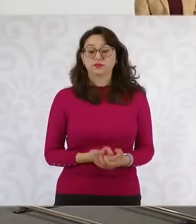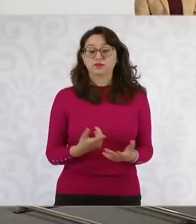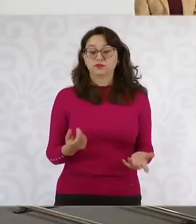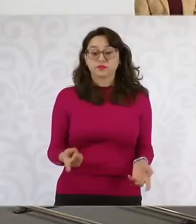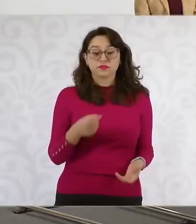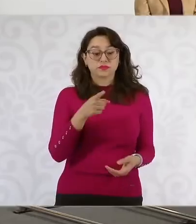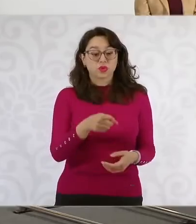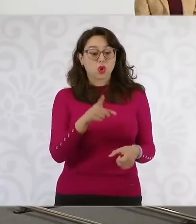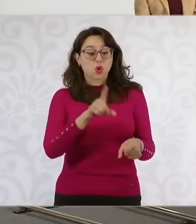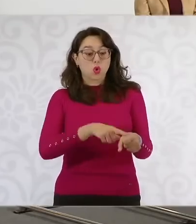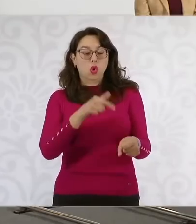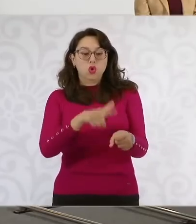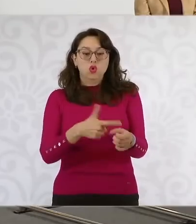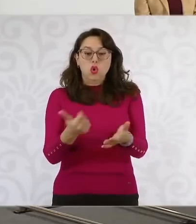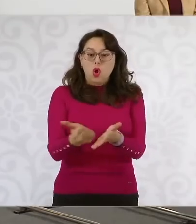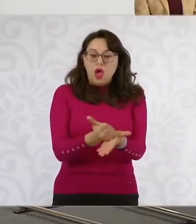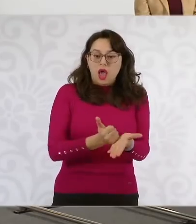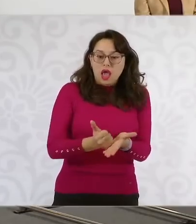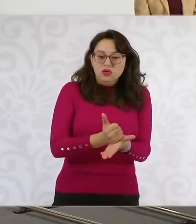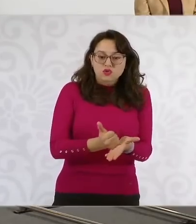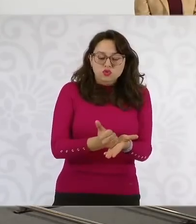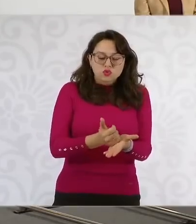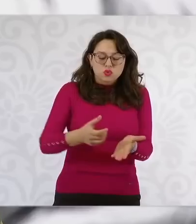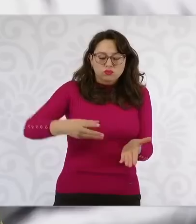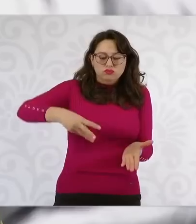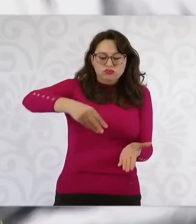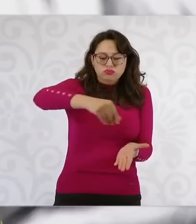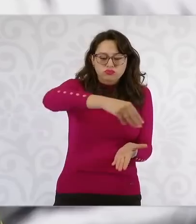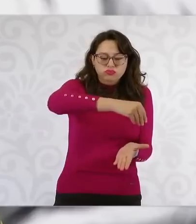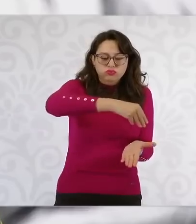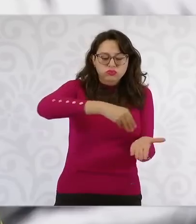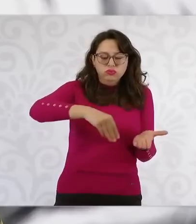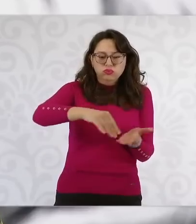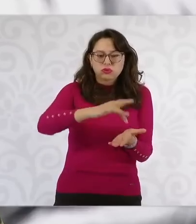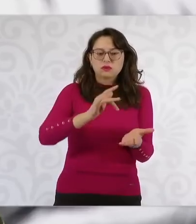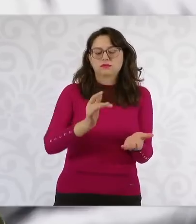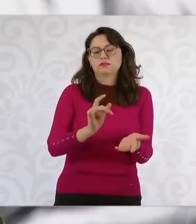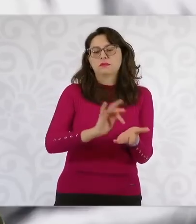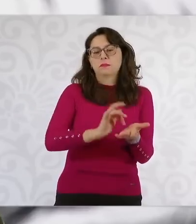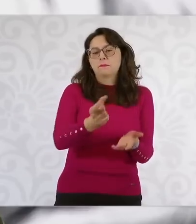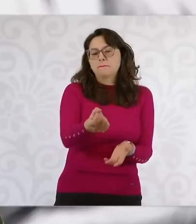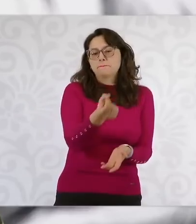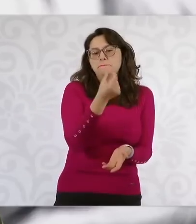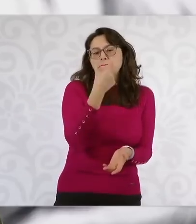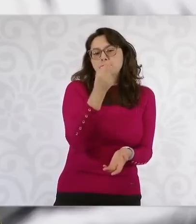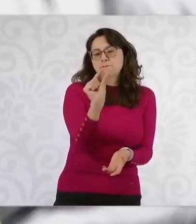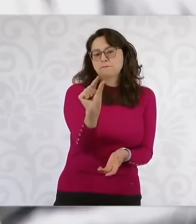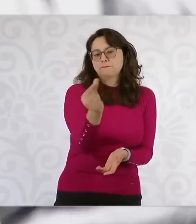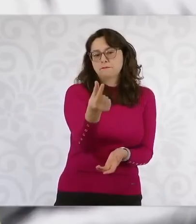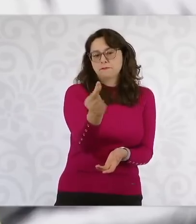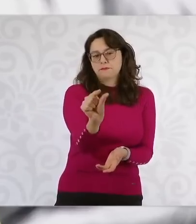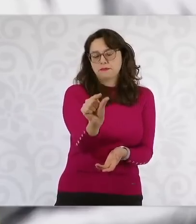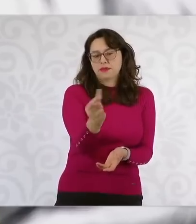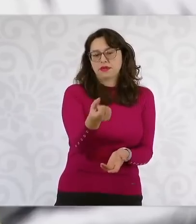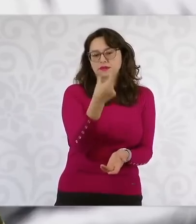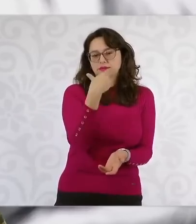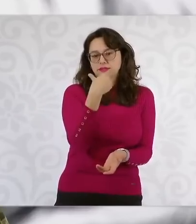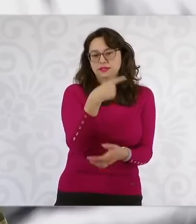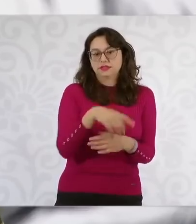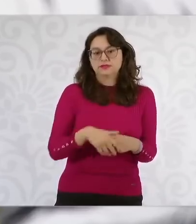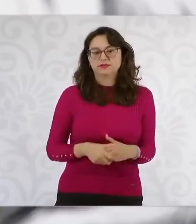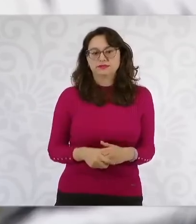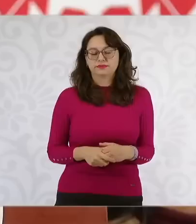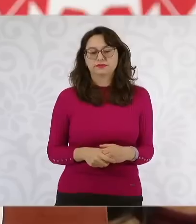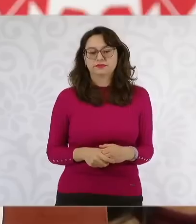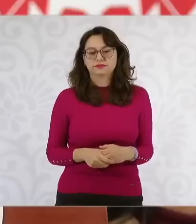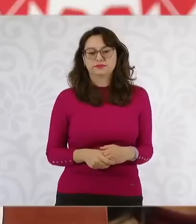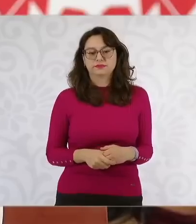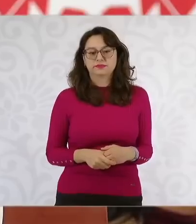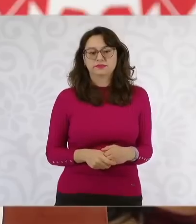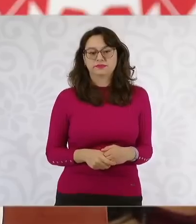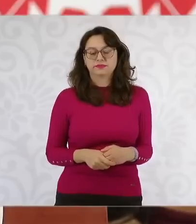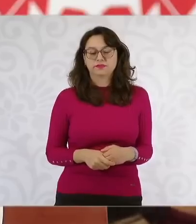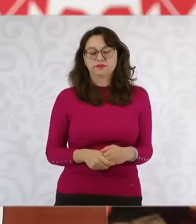las a las comprimidos en lo característico alusivos a unas tabletas de m30 o metadon